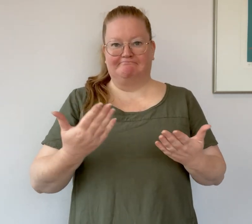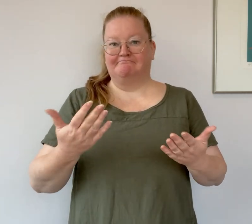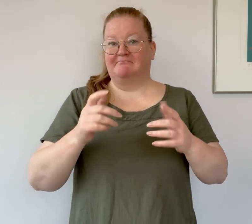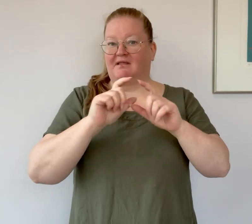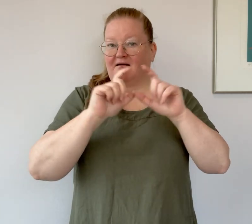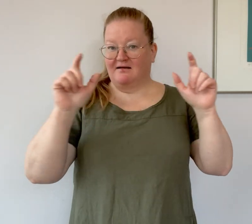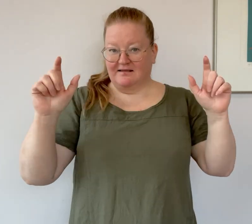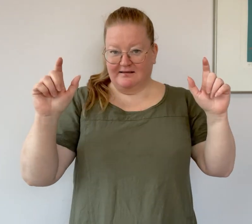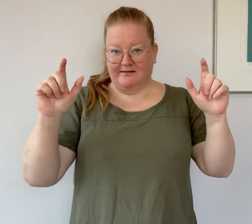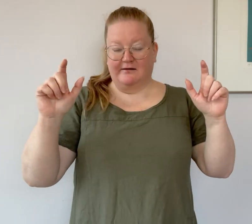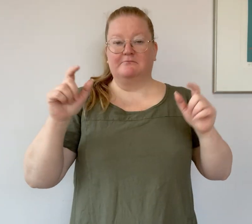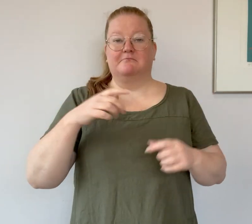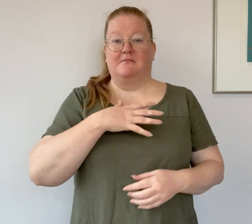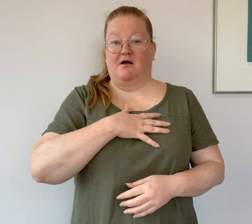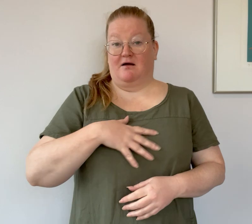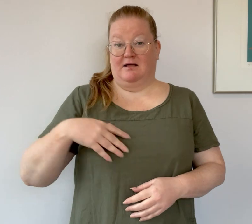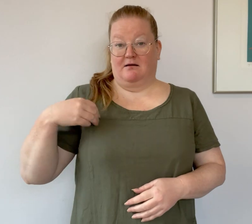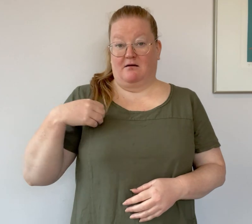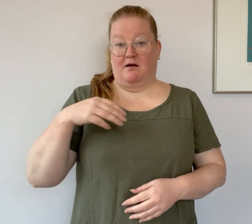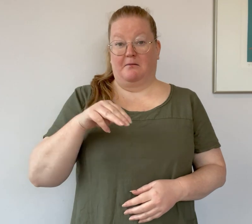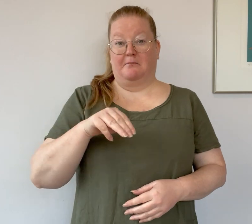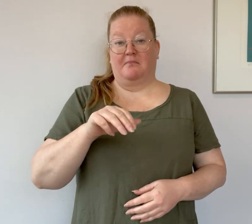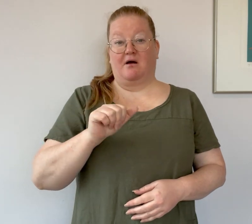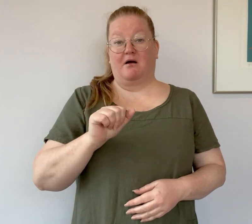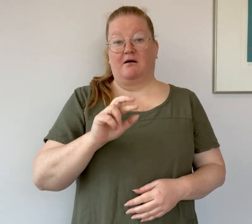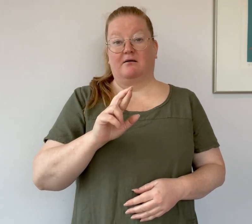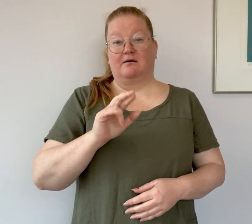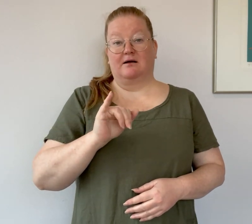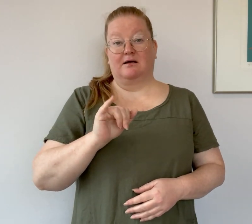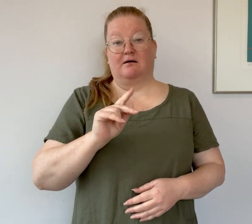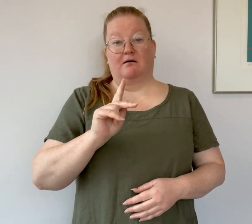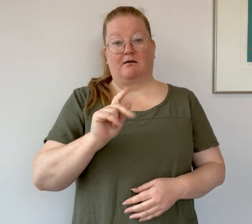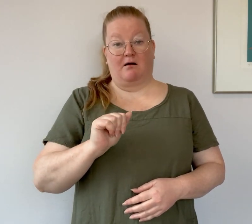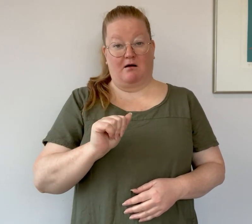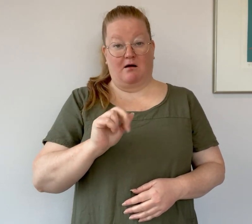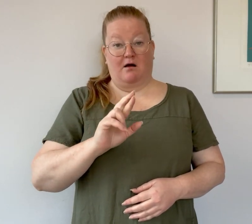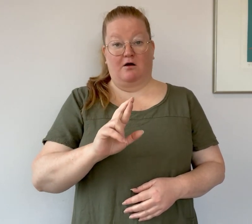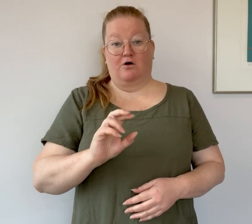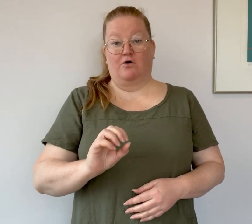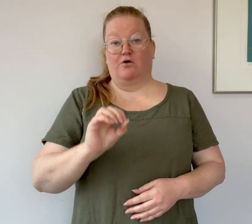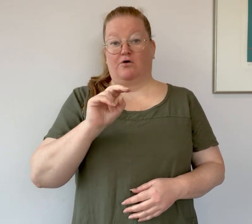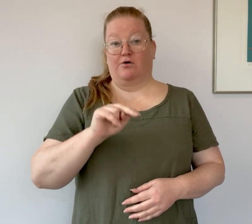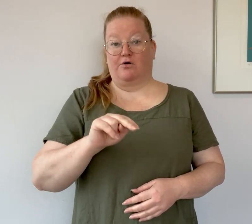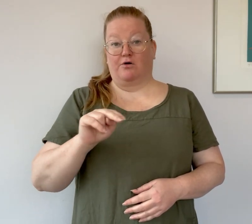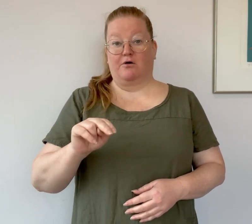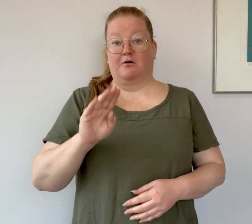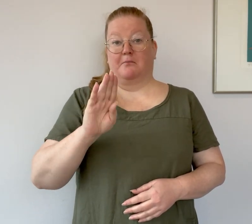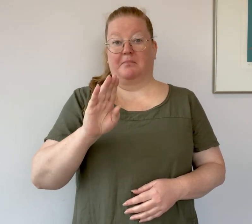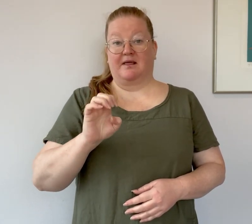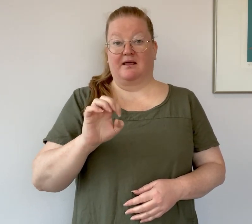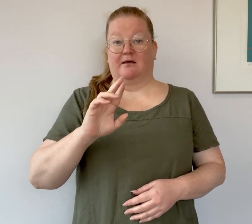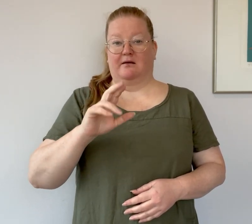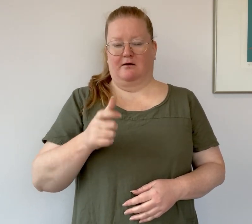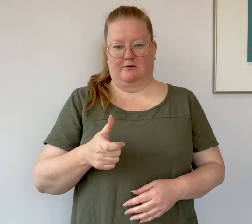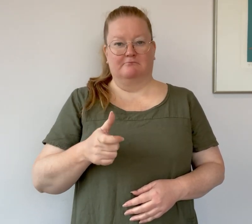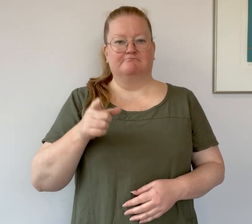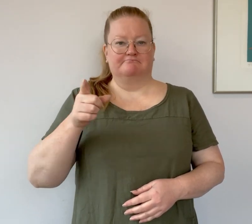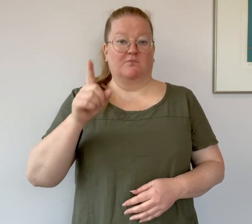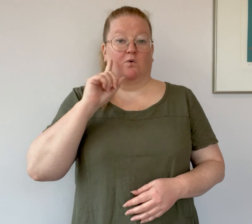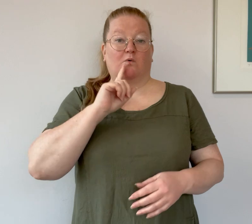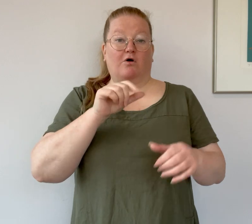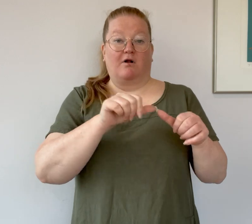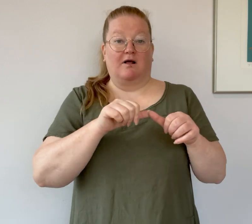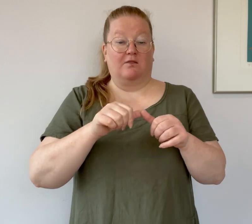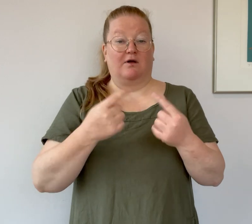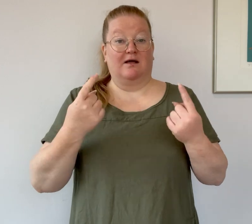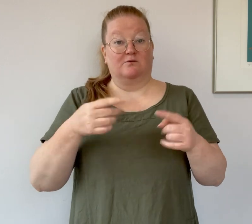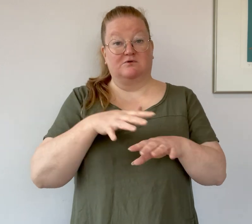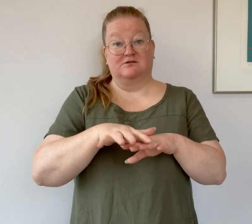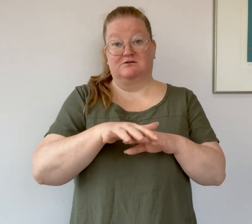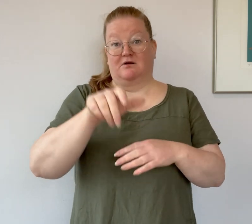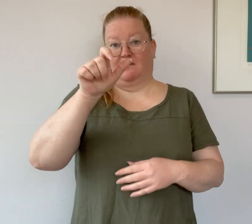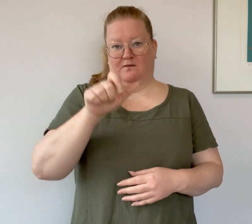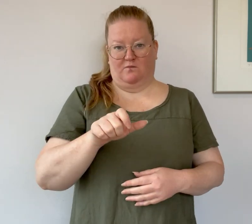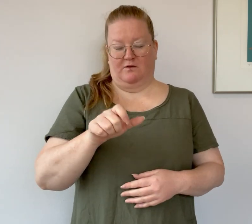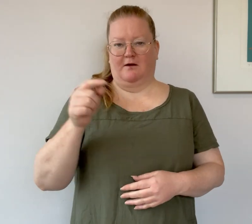Kuurojen Liiton erityisasiantuntija Marika Rönnberg -